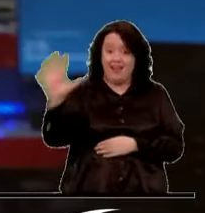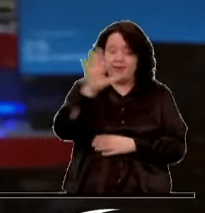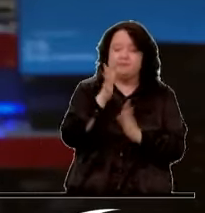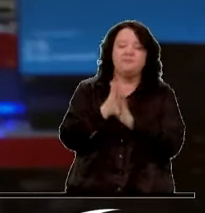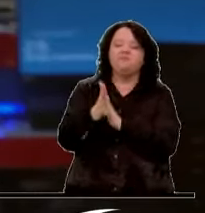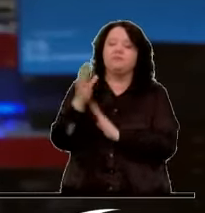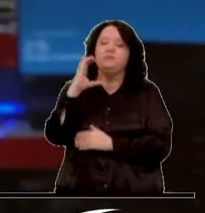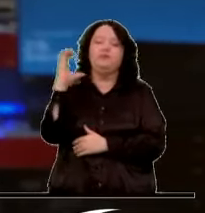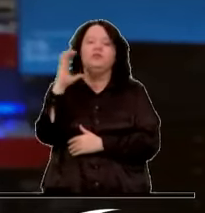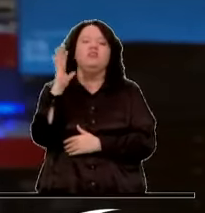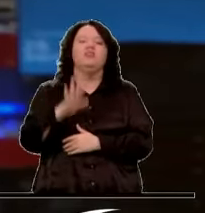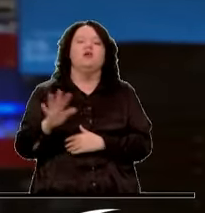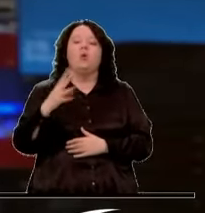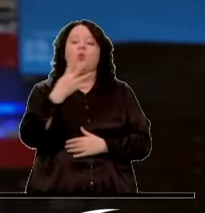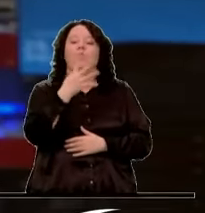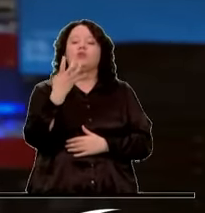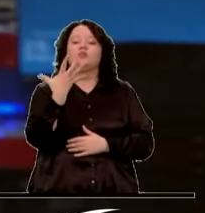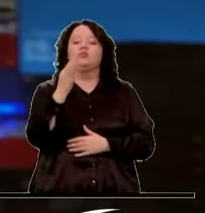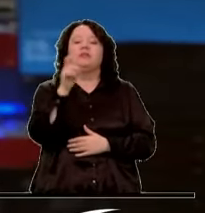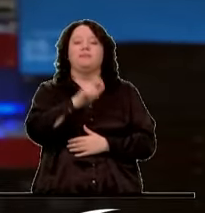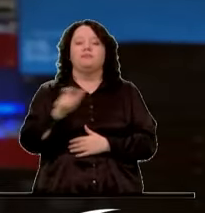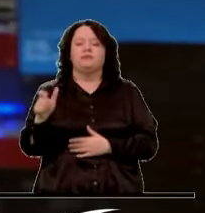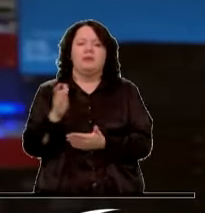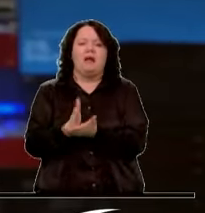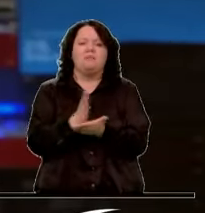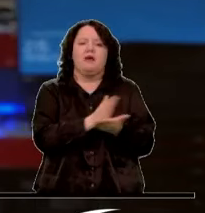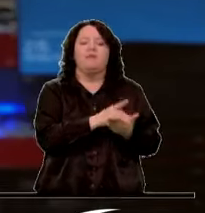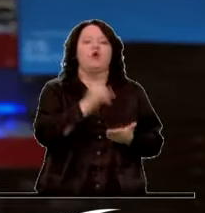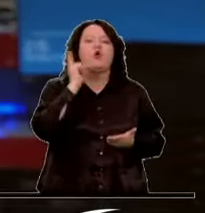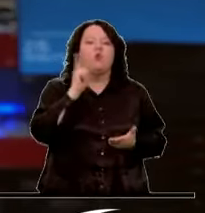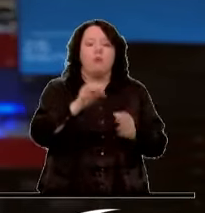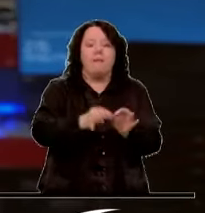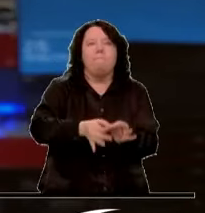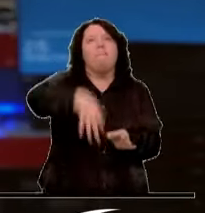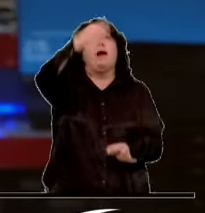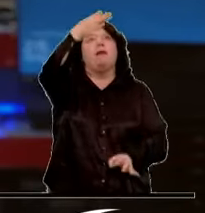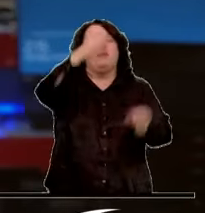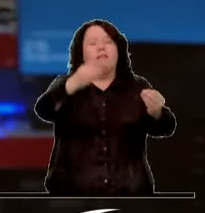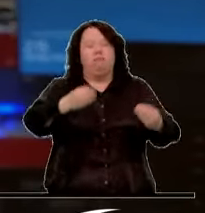))) que buen plan, recibir la Navidad frente al mar pero